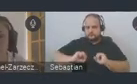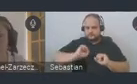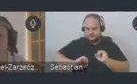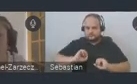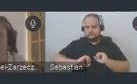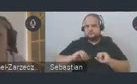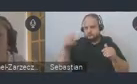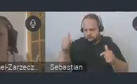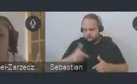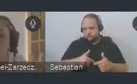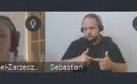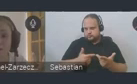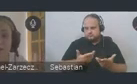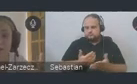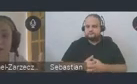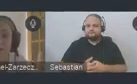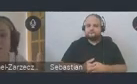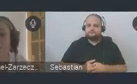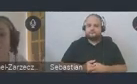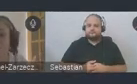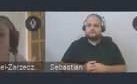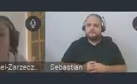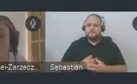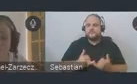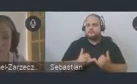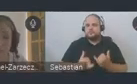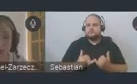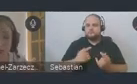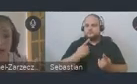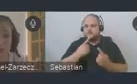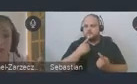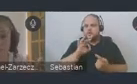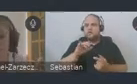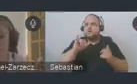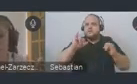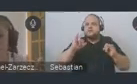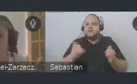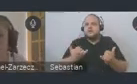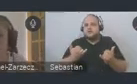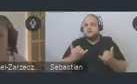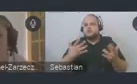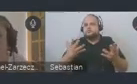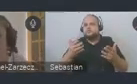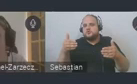Jeżeli mówimy o tym na przykład, gdzie możemy znaleźć informację,